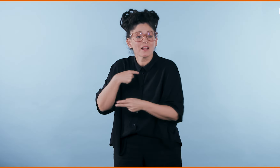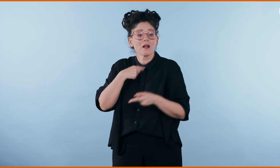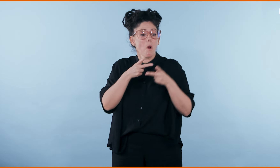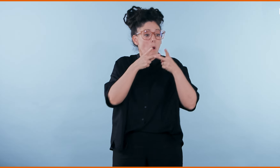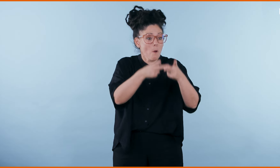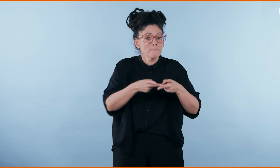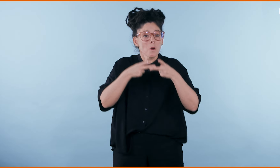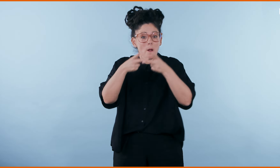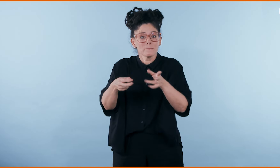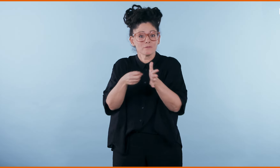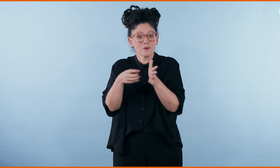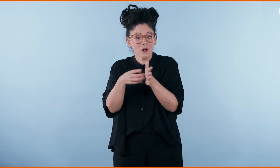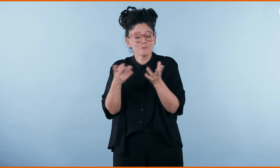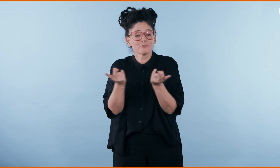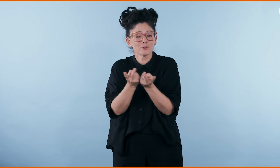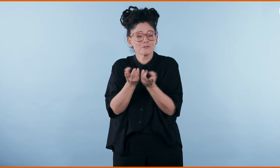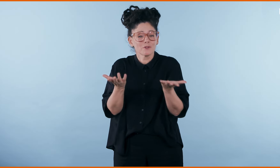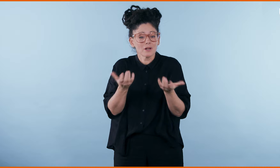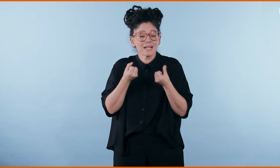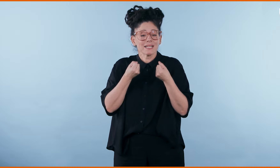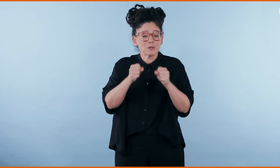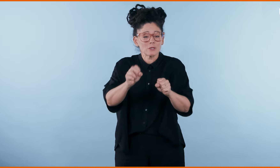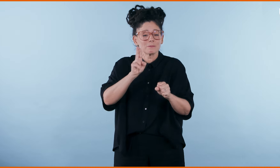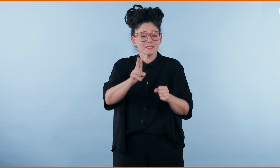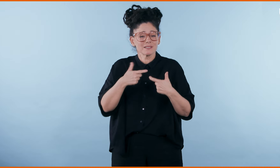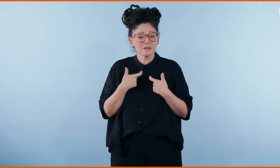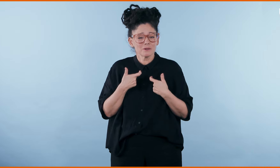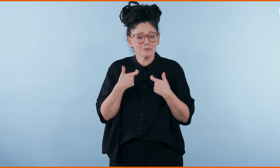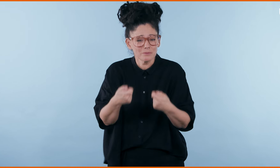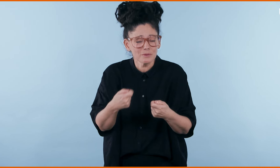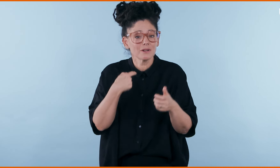Jag måste förklara igen. Det tar mycket energi.